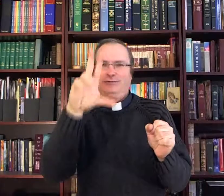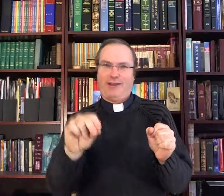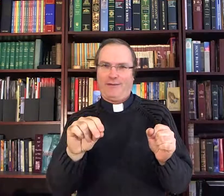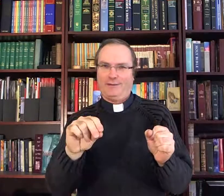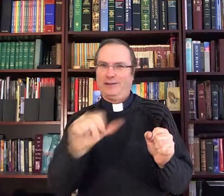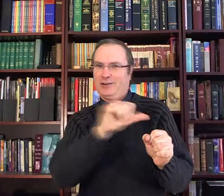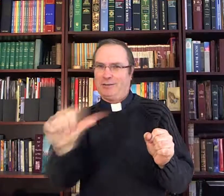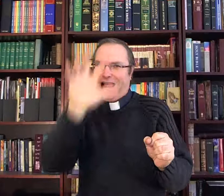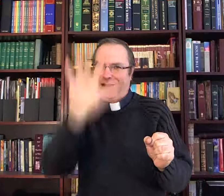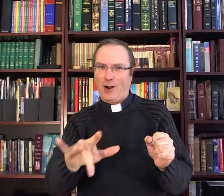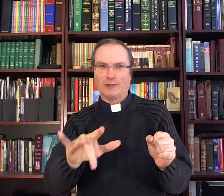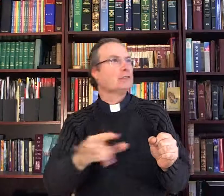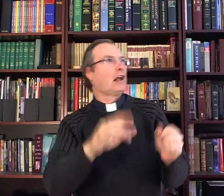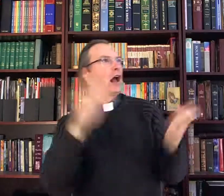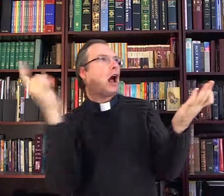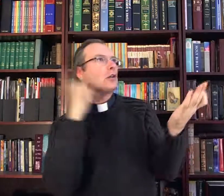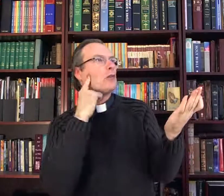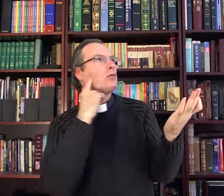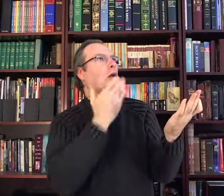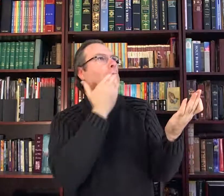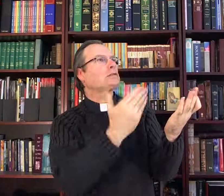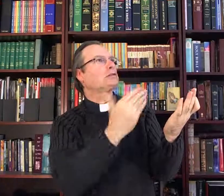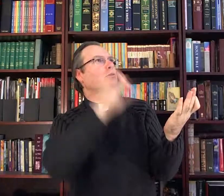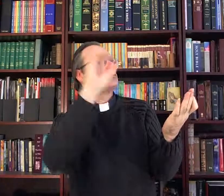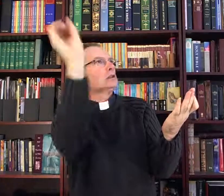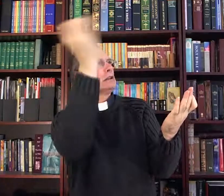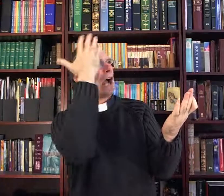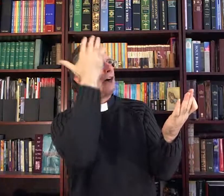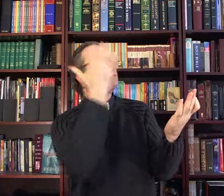Non, mais seulement à cause qu’on a entendu, avec reconnaissance la grâce de Dieu,